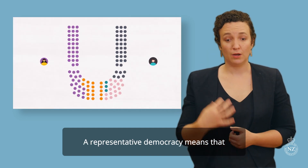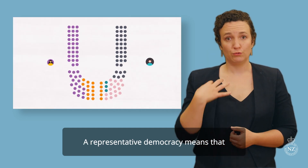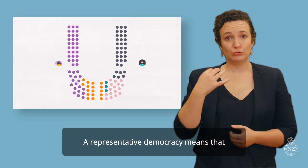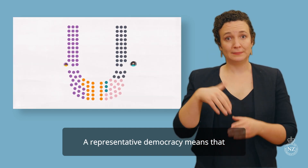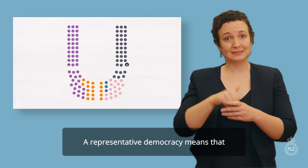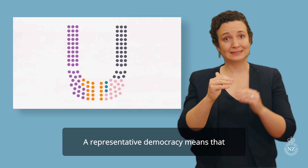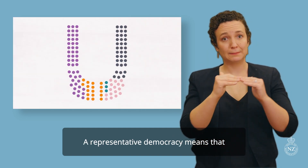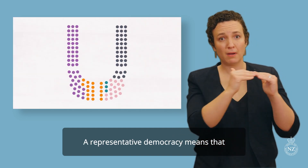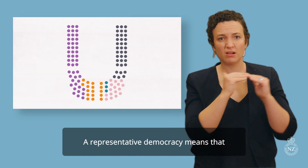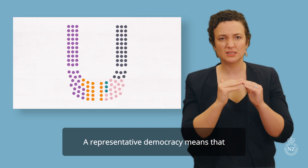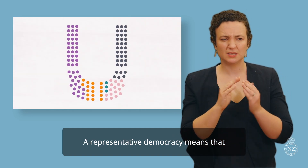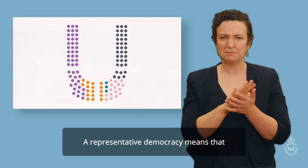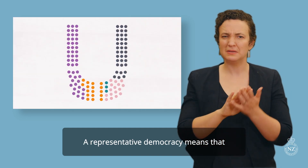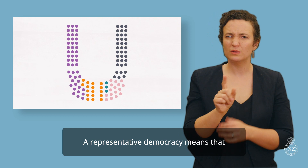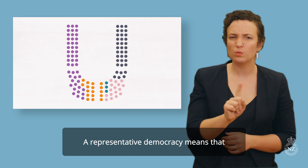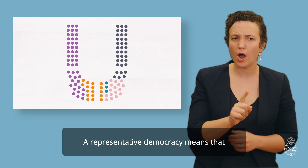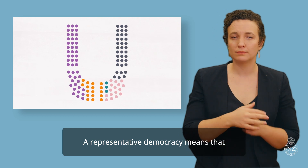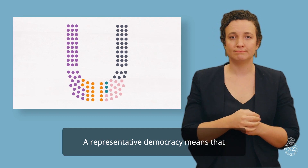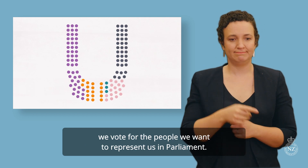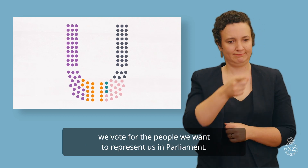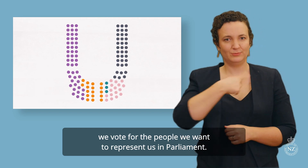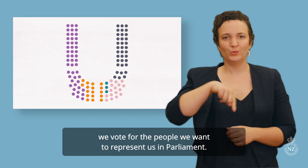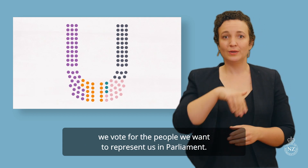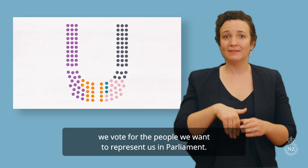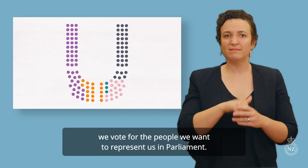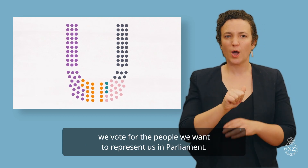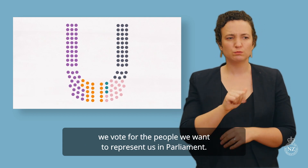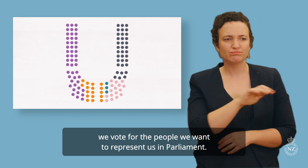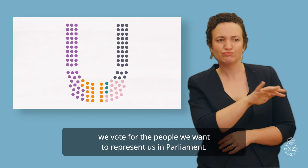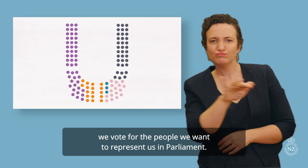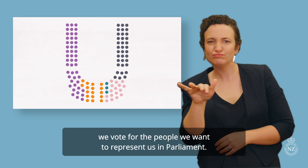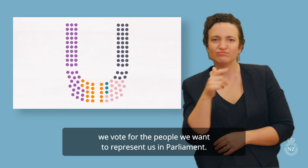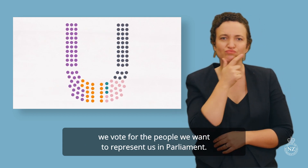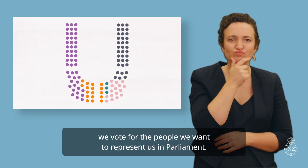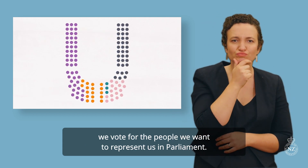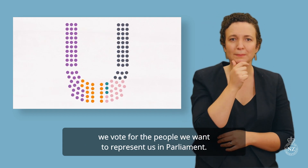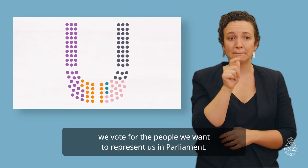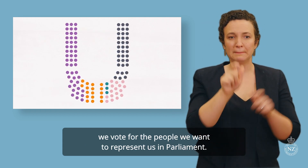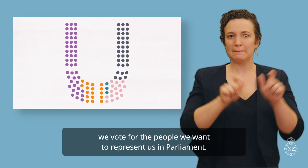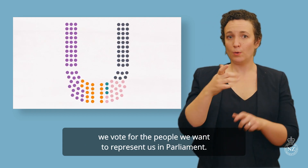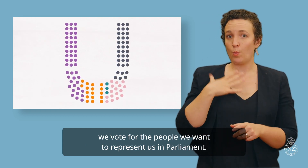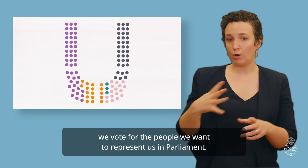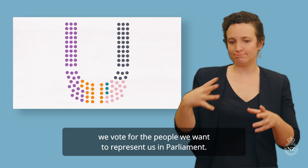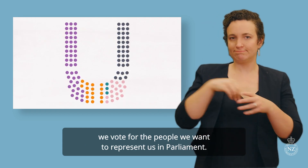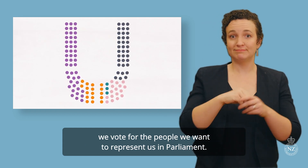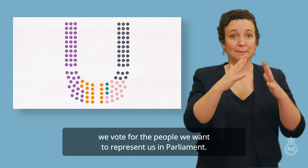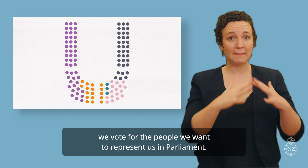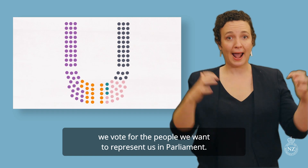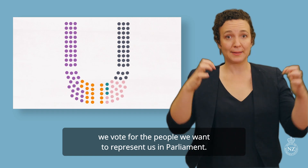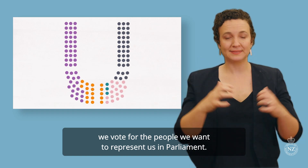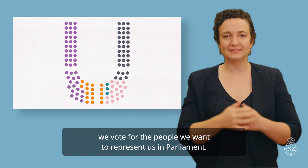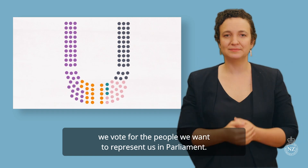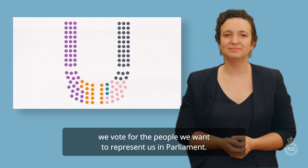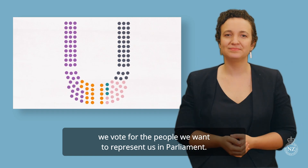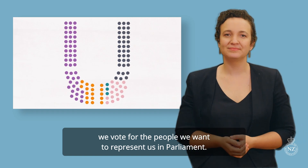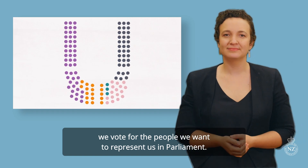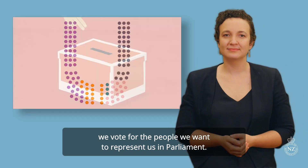Ko te māngai manapori he pōti i ngā tāngata e hiahia nei mātou hei māngai mō mātou i roto i te Pāremata.